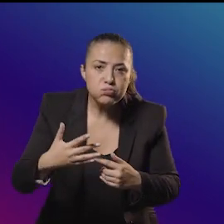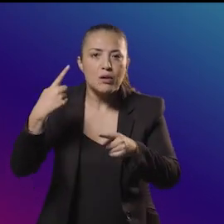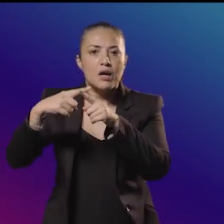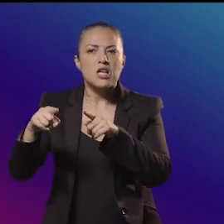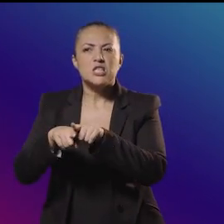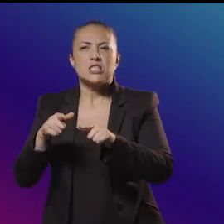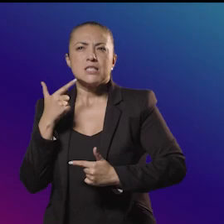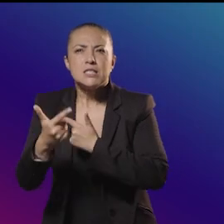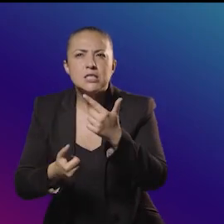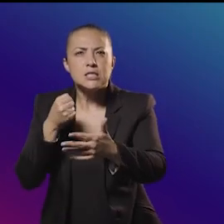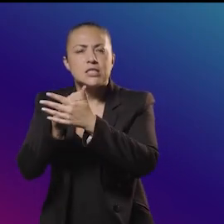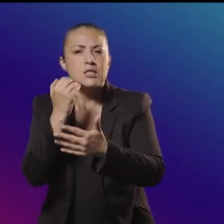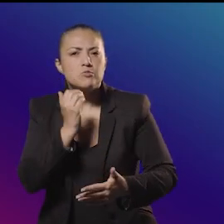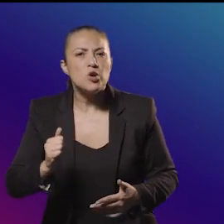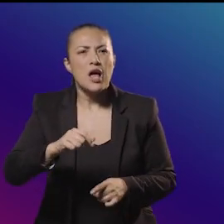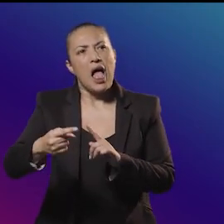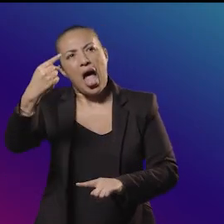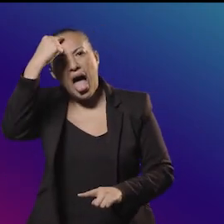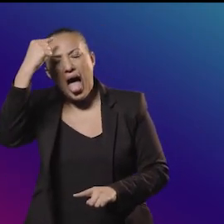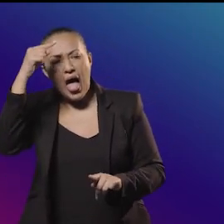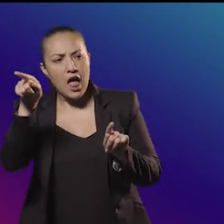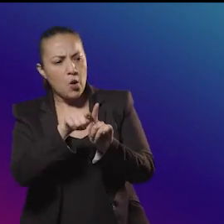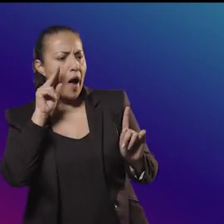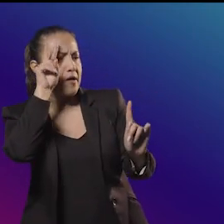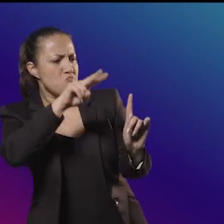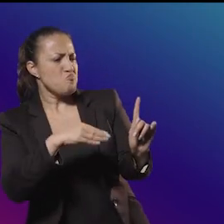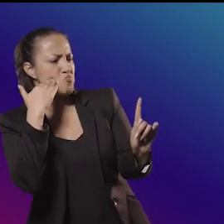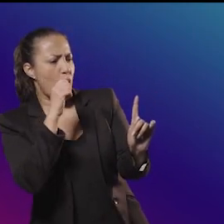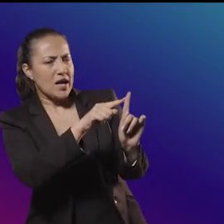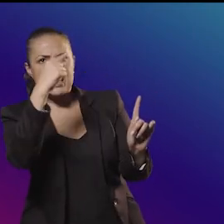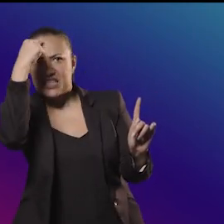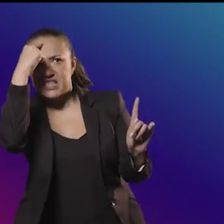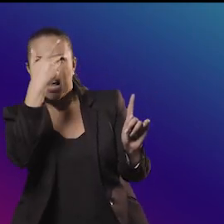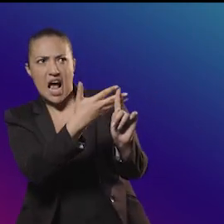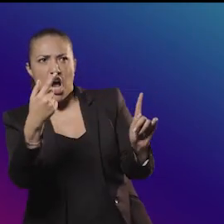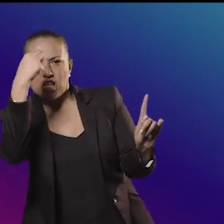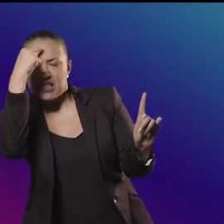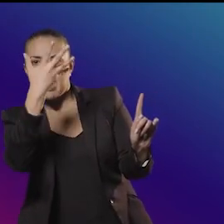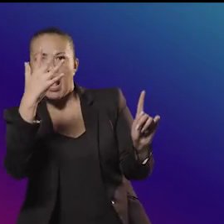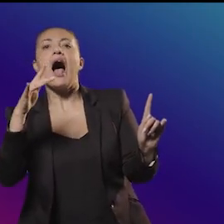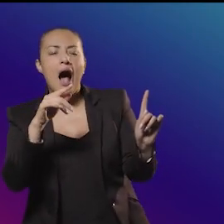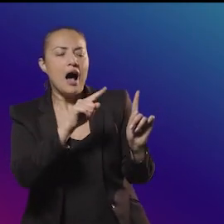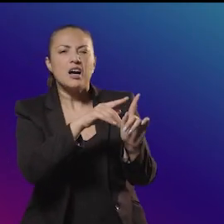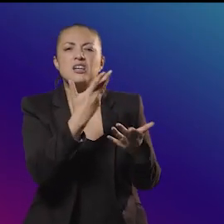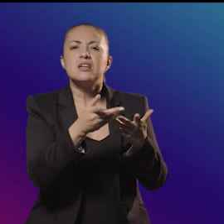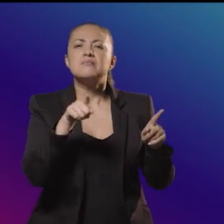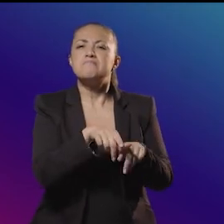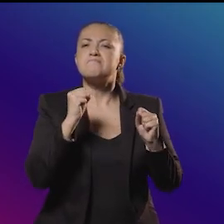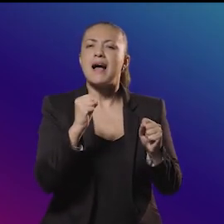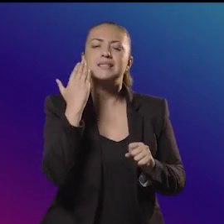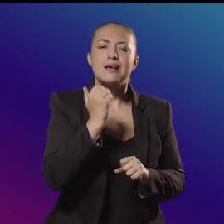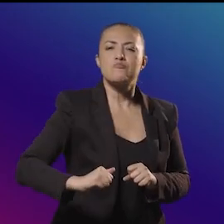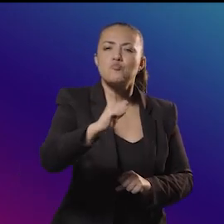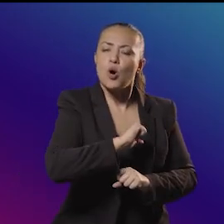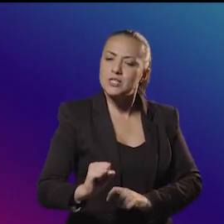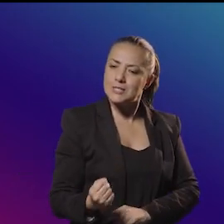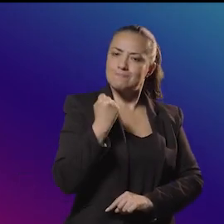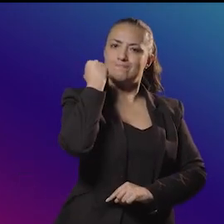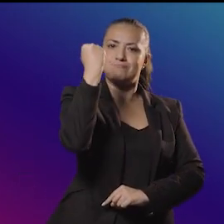el desmonte de estereotipos dañinos sobre los cuerpos de las mujeres y en general, el empoderamiento femenino en escenarios